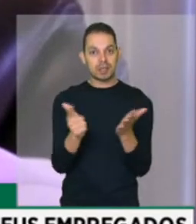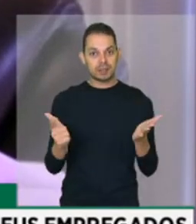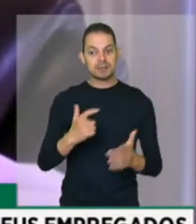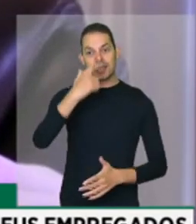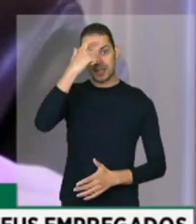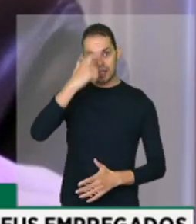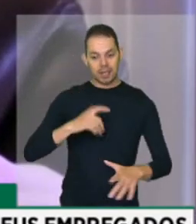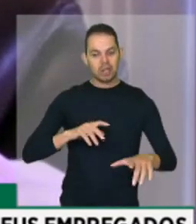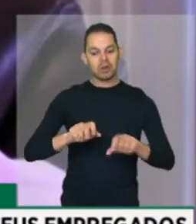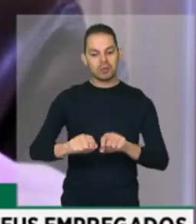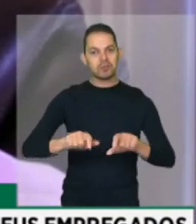DESTACAR QUE HOJE É O DIA DO JORNALISTA, MINHA PROFISSÃO.